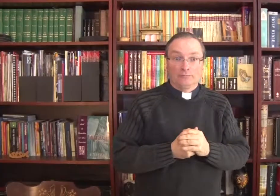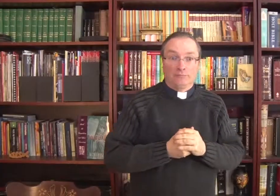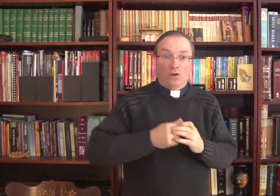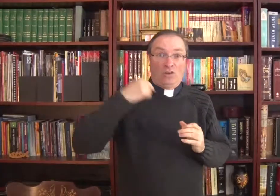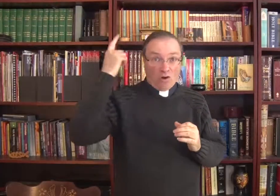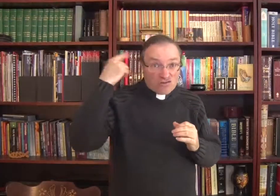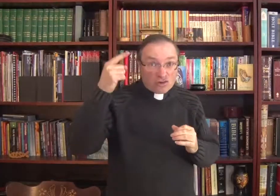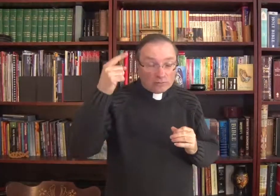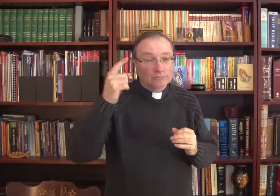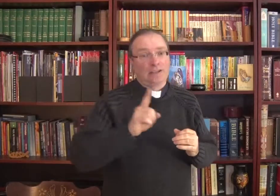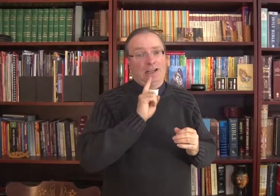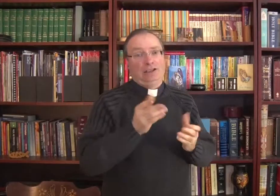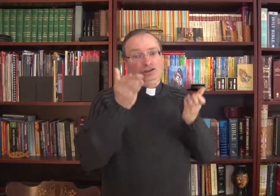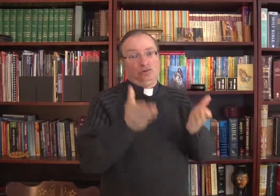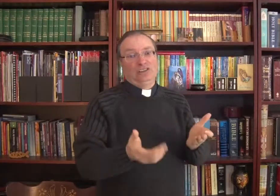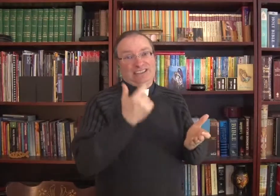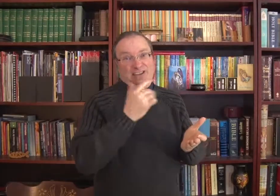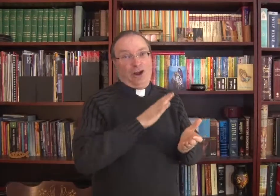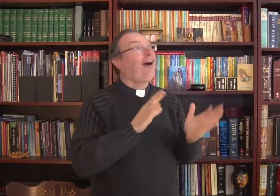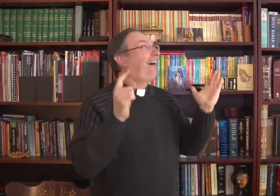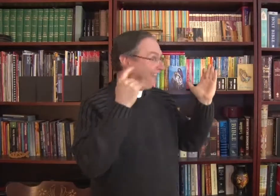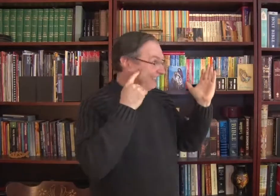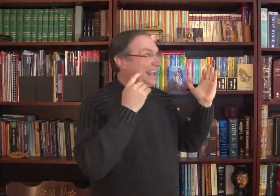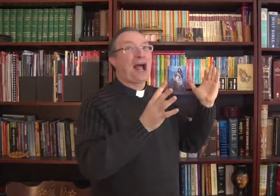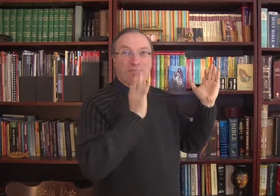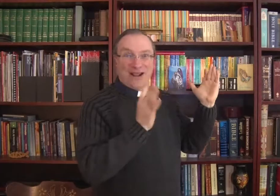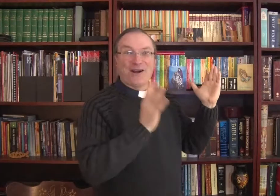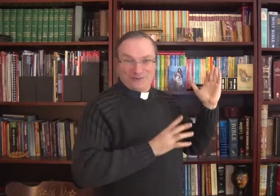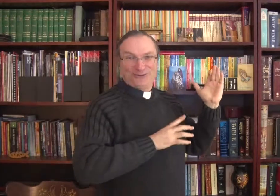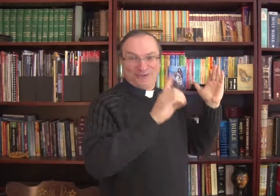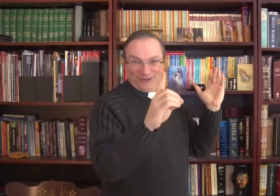Un fou est celui qui a écouté la Parole de Dieu,